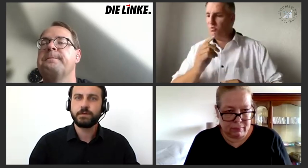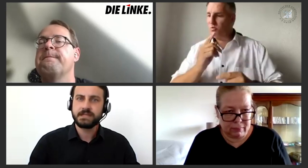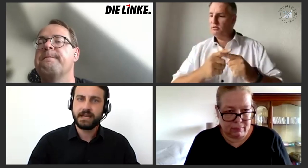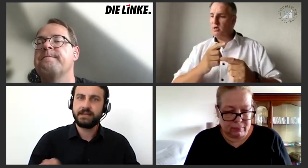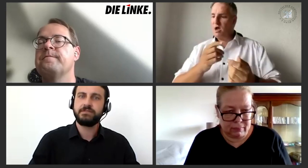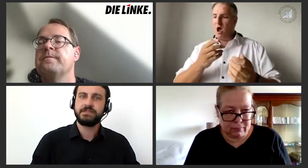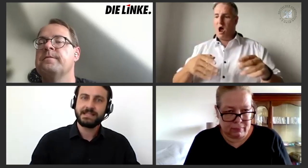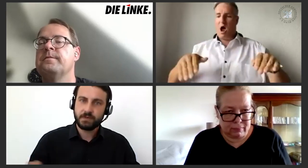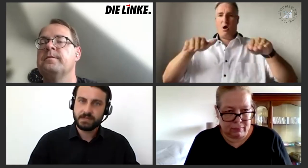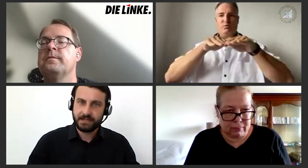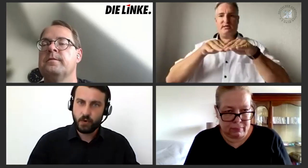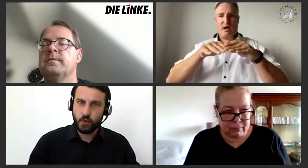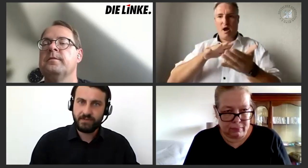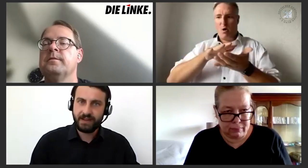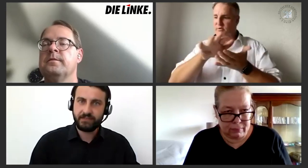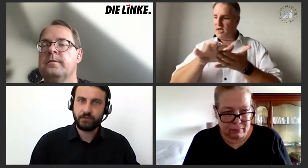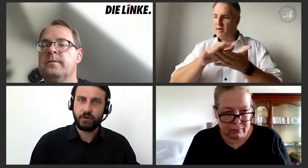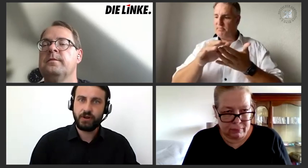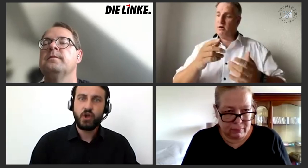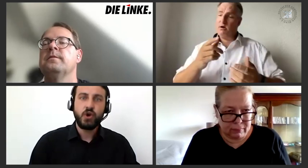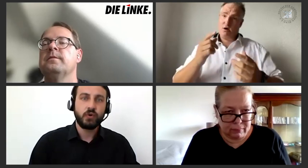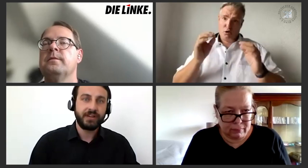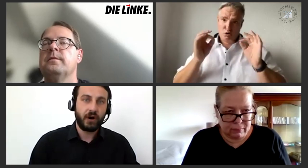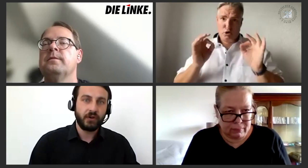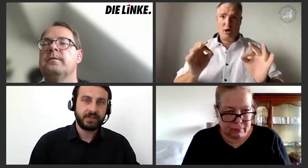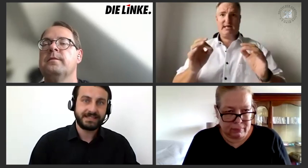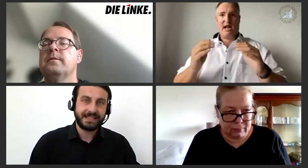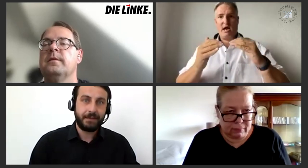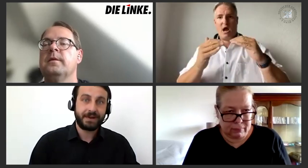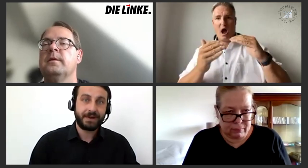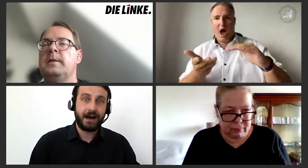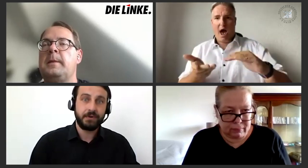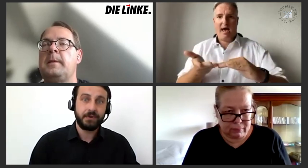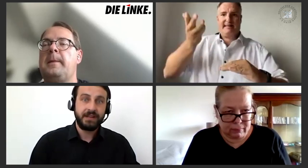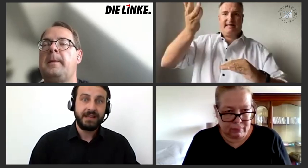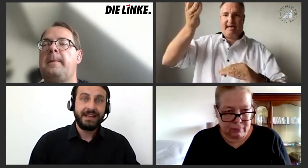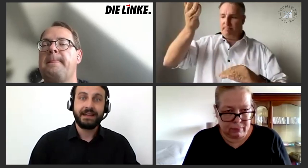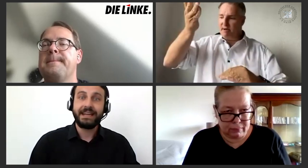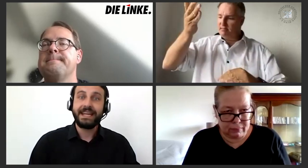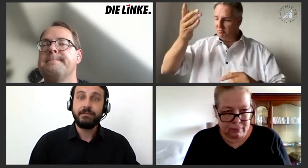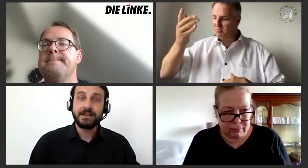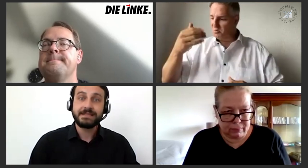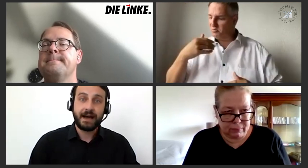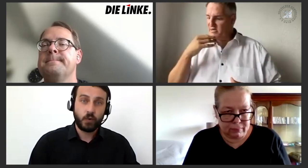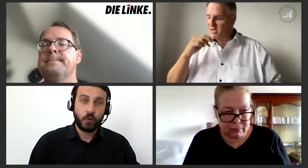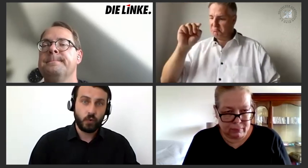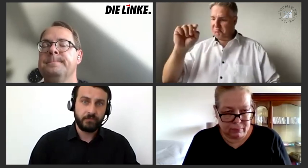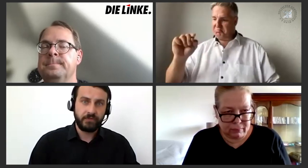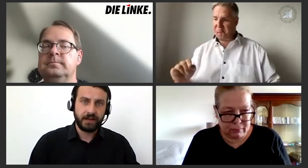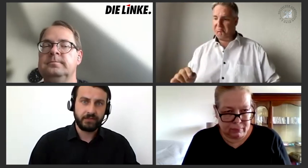von 5 Prozent auf 6 Prozent erhöht werden soll und die Ausgleichsabgabe dann jeweils